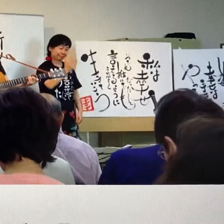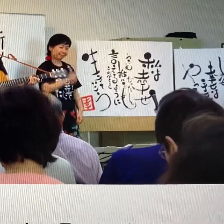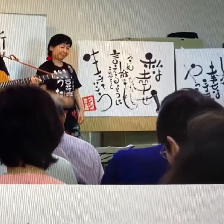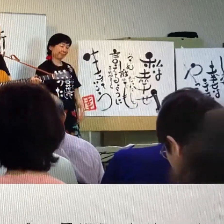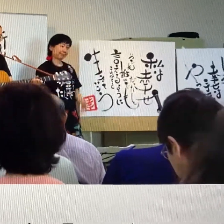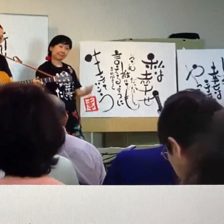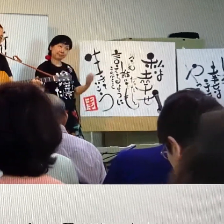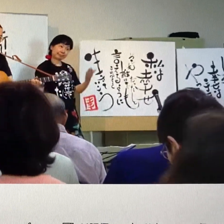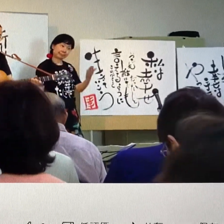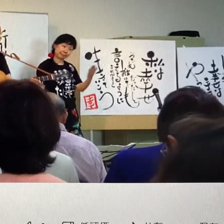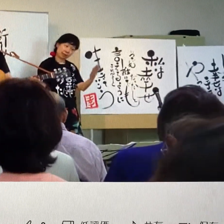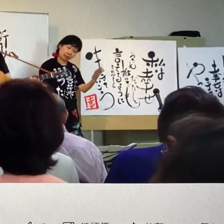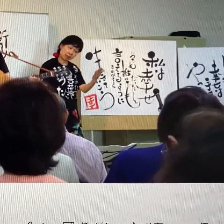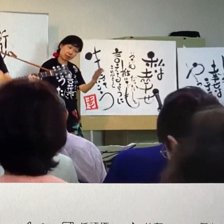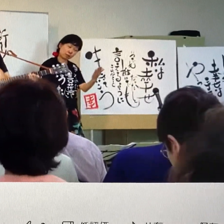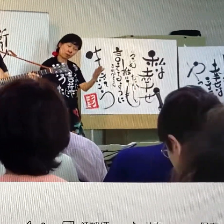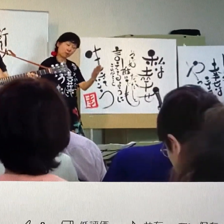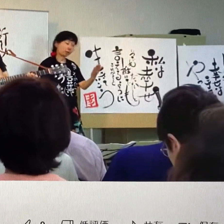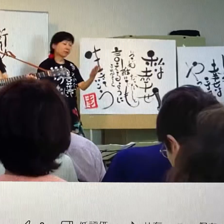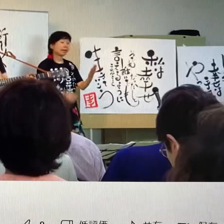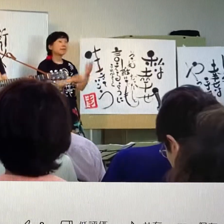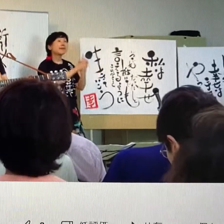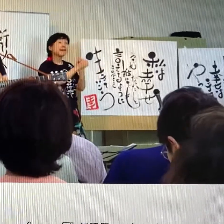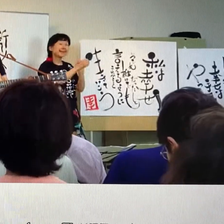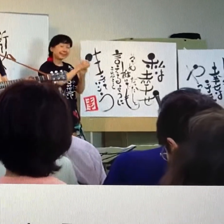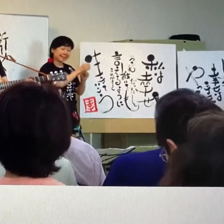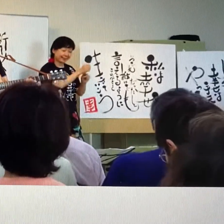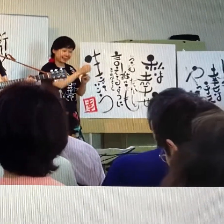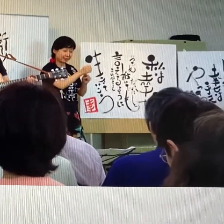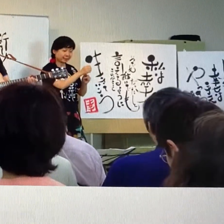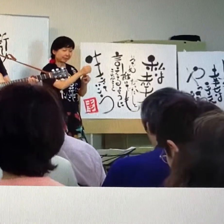あなたのために